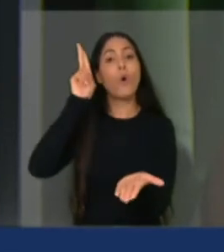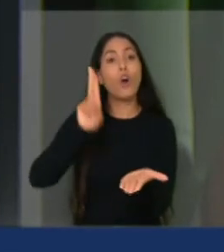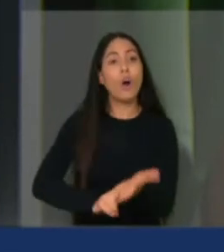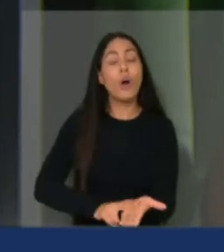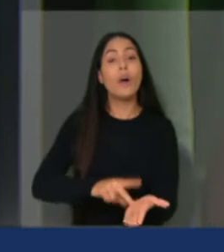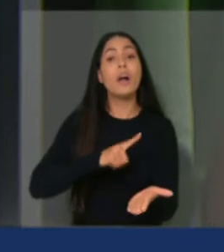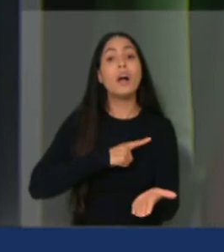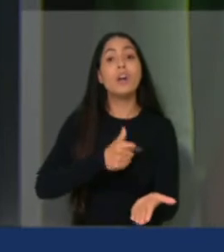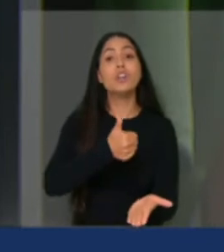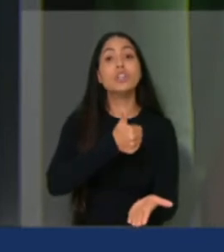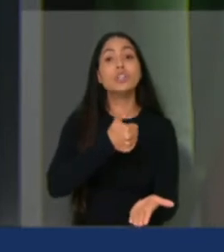POR EXEMPLO, DOZE BILHÕES DE LUCRO, DOZE BILHÕES DE LUCRO.